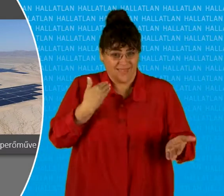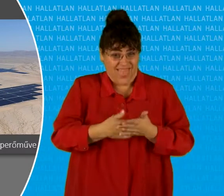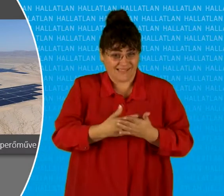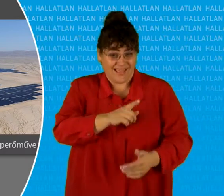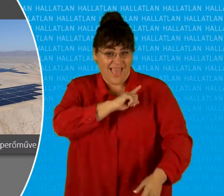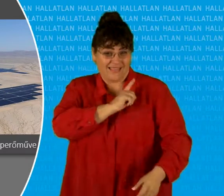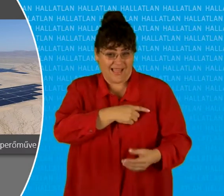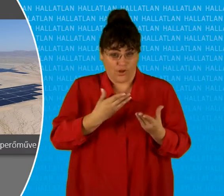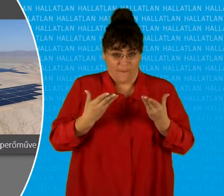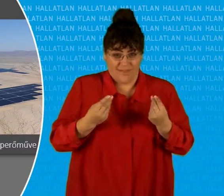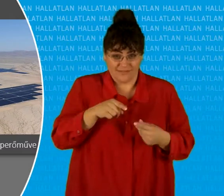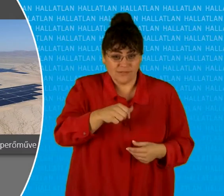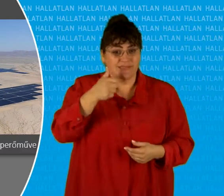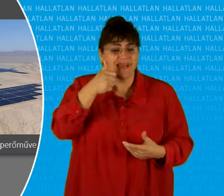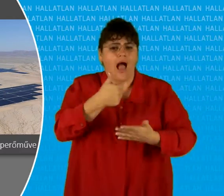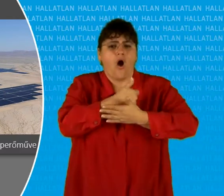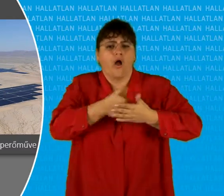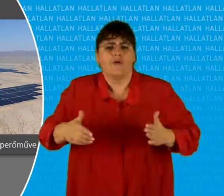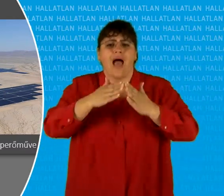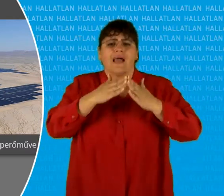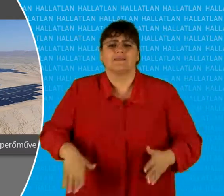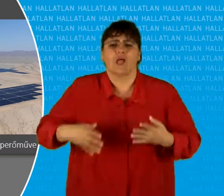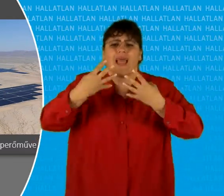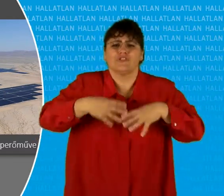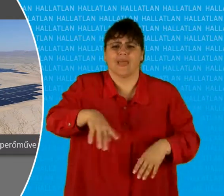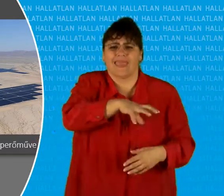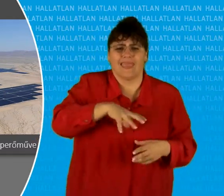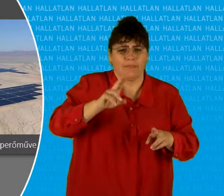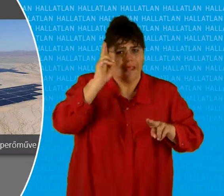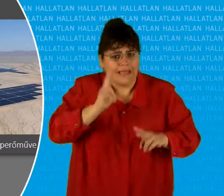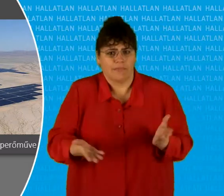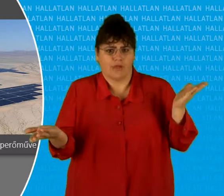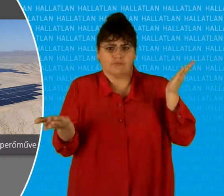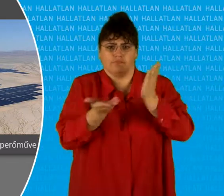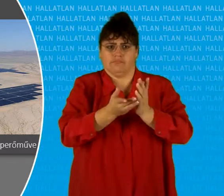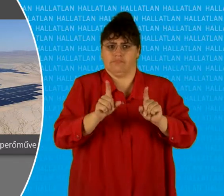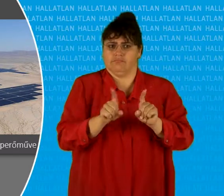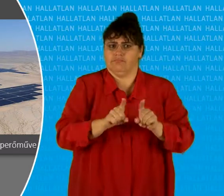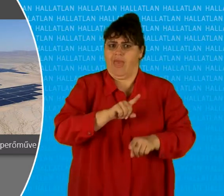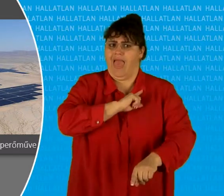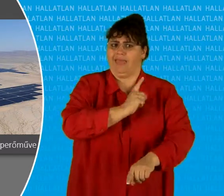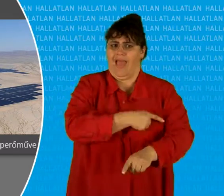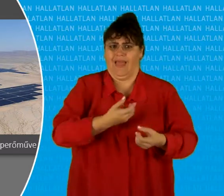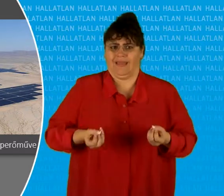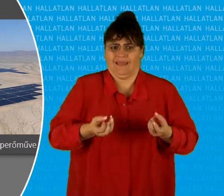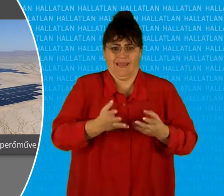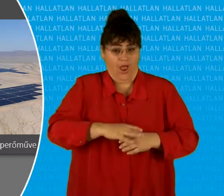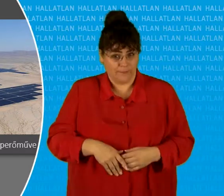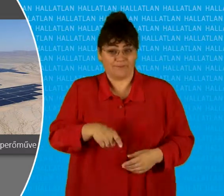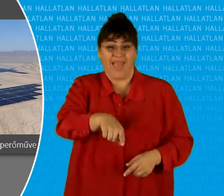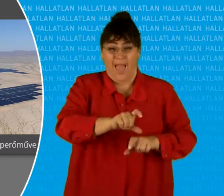Ez az energiamennyiség 160 ezer háztartást képes ellátni elektromos energiával.